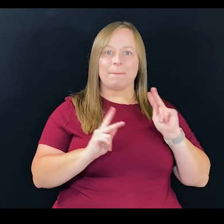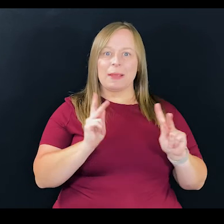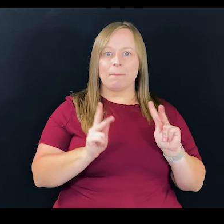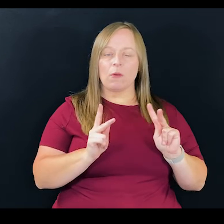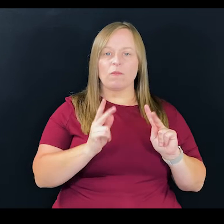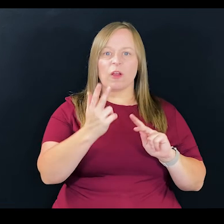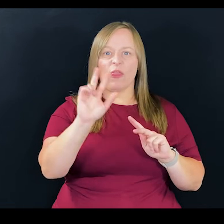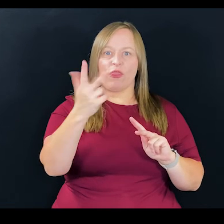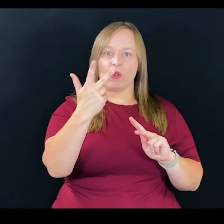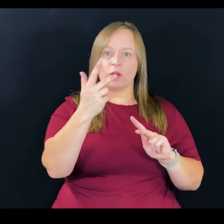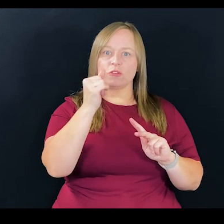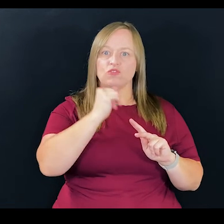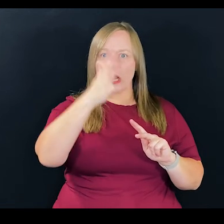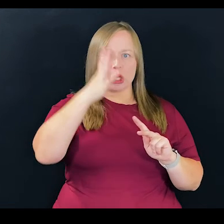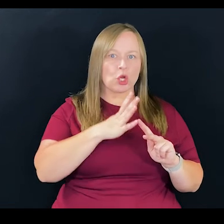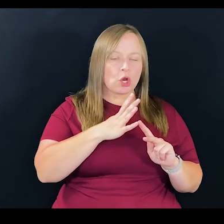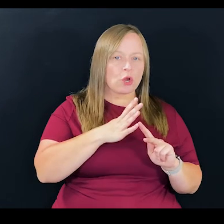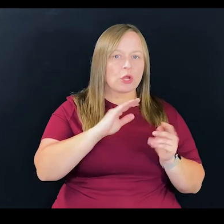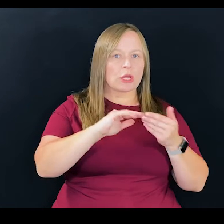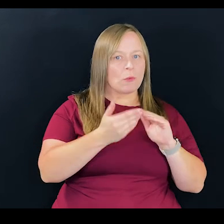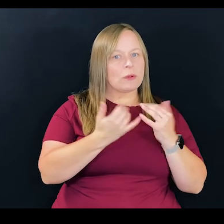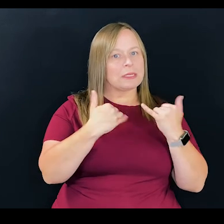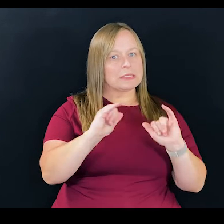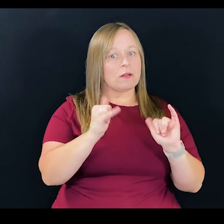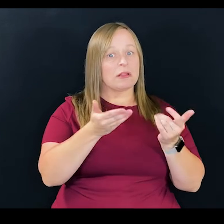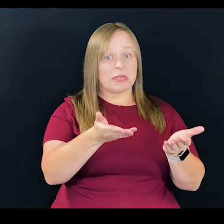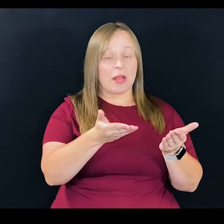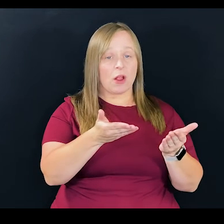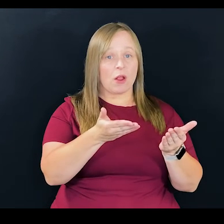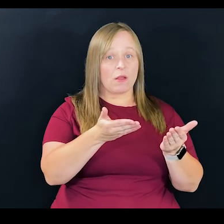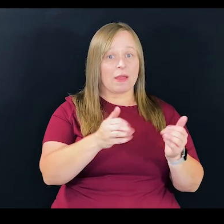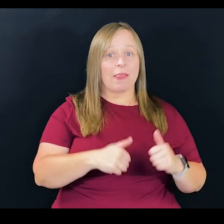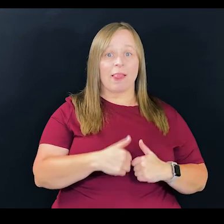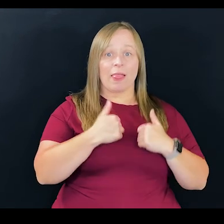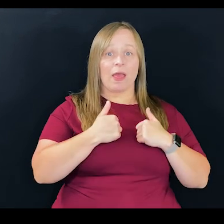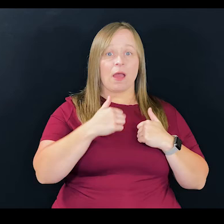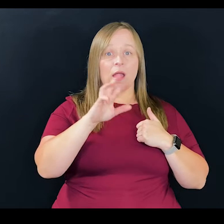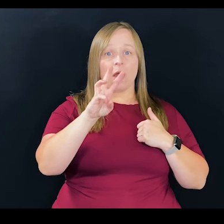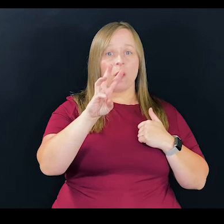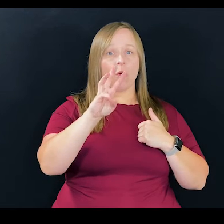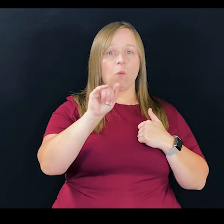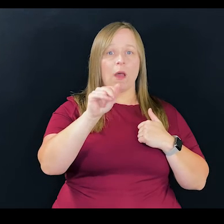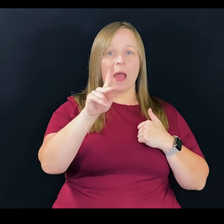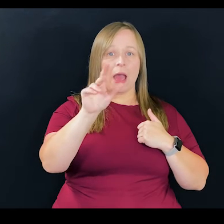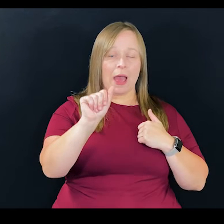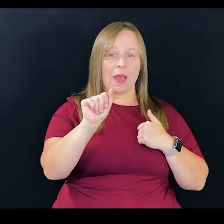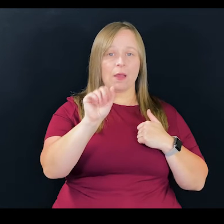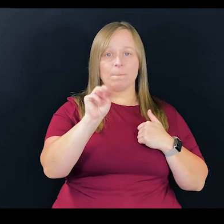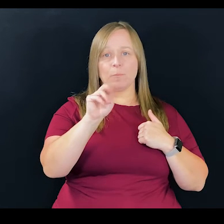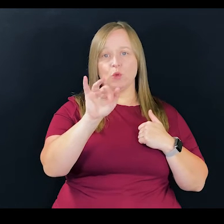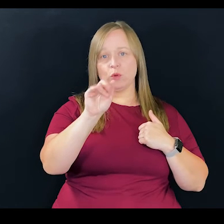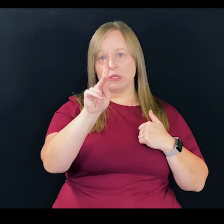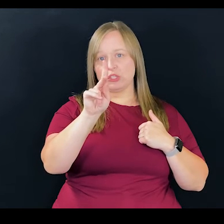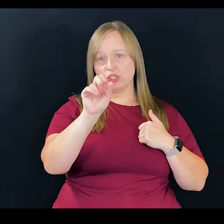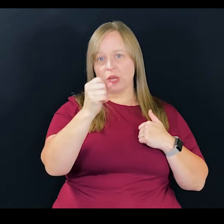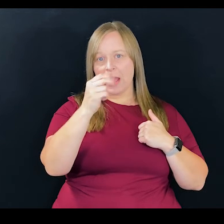a personas de tercer género. Una comunidad que todavía existe, que viene de Oaxaca, son la comunidad Muxe,